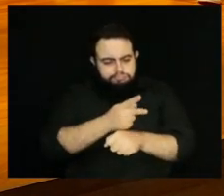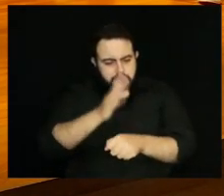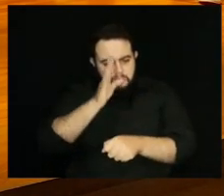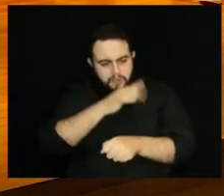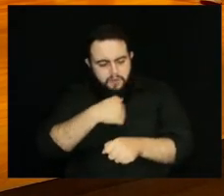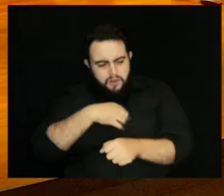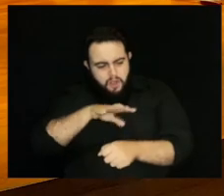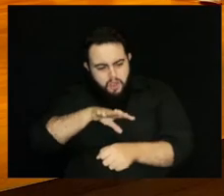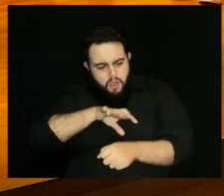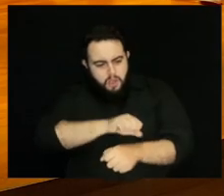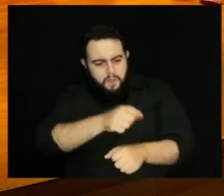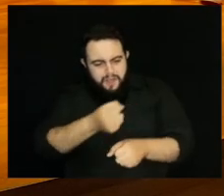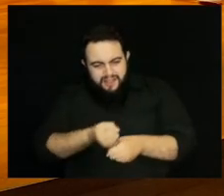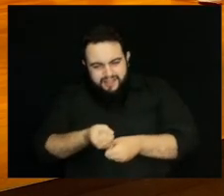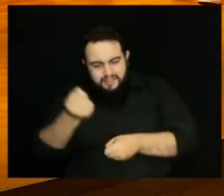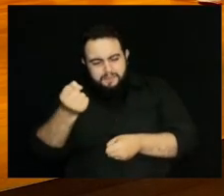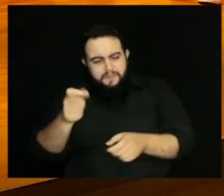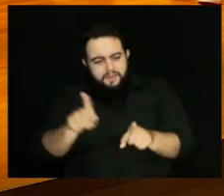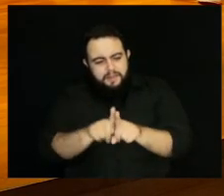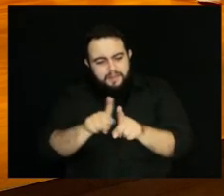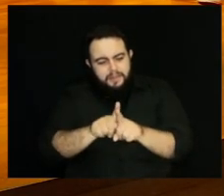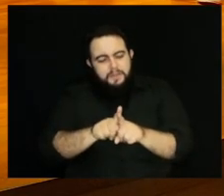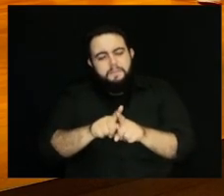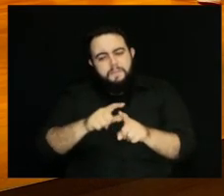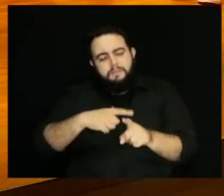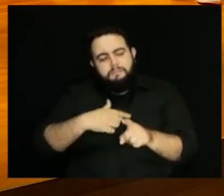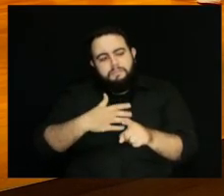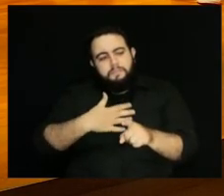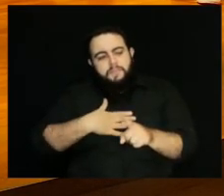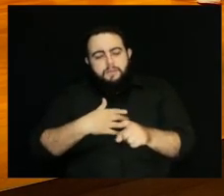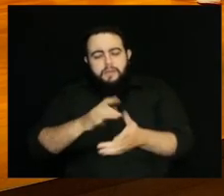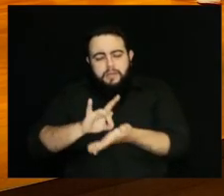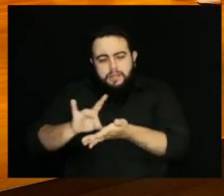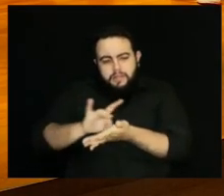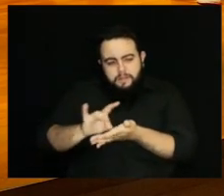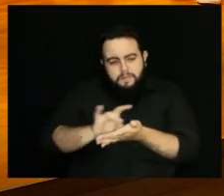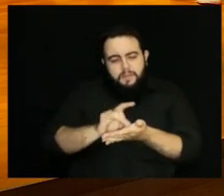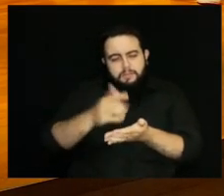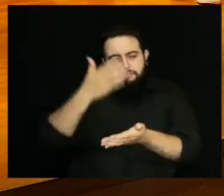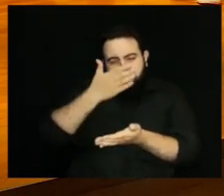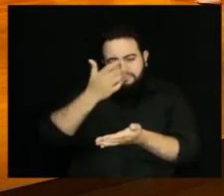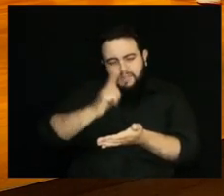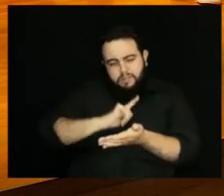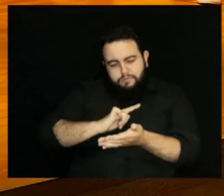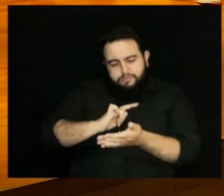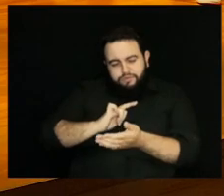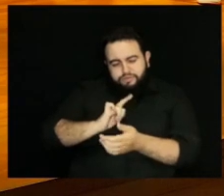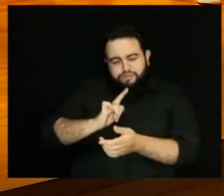São Jorge, uma betoneira para fazer mingau de um inimigo invencível que eu tinha. O rosto